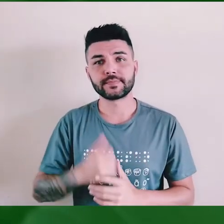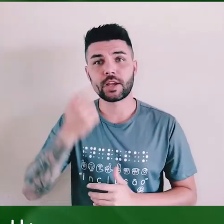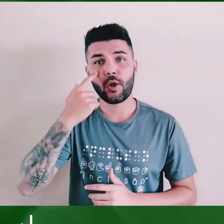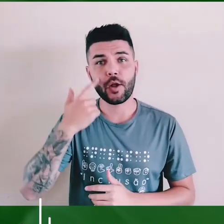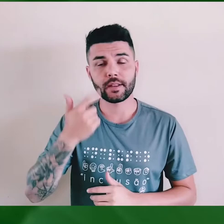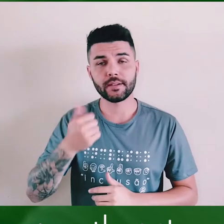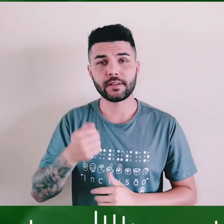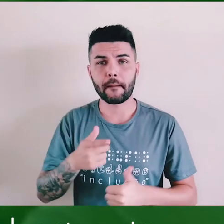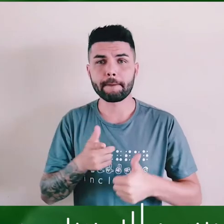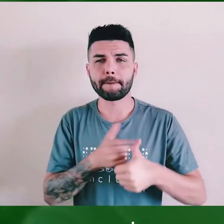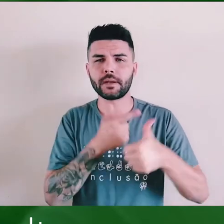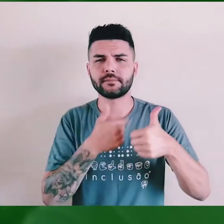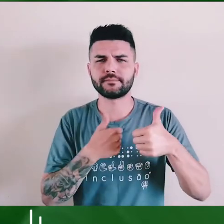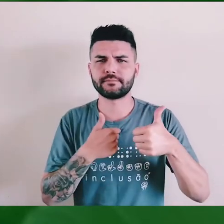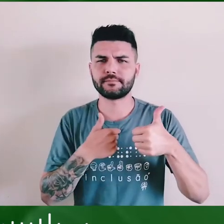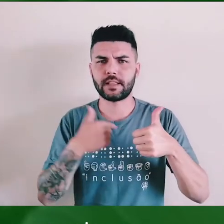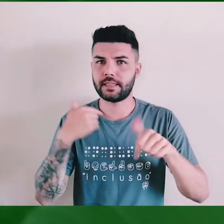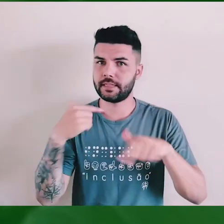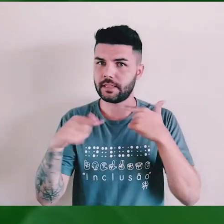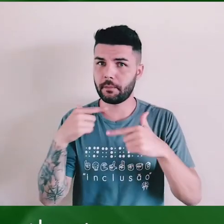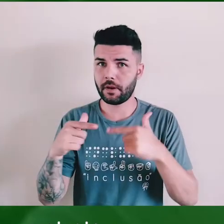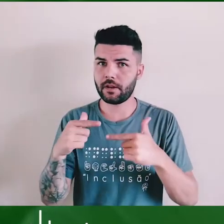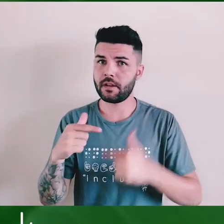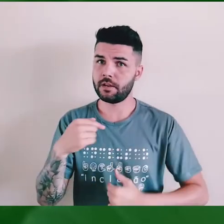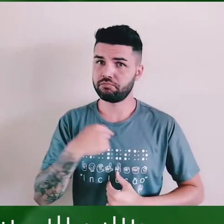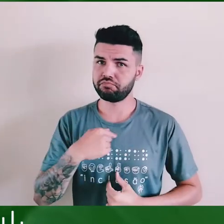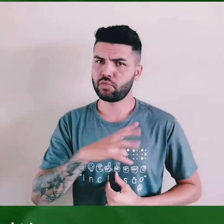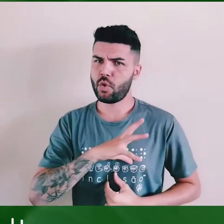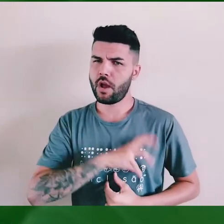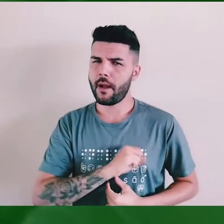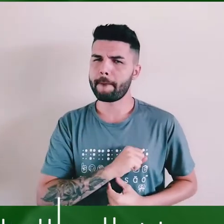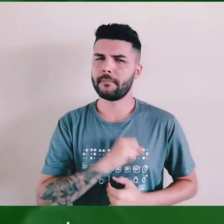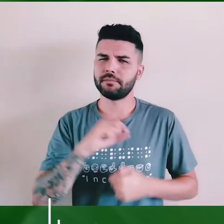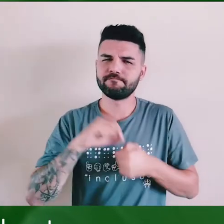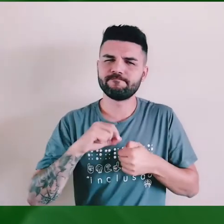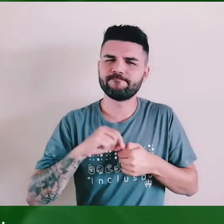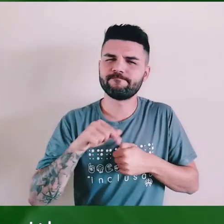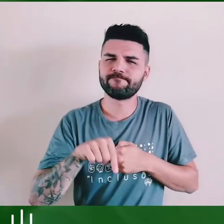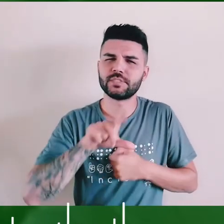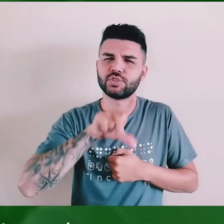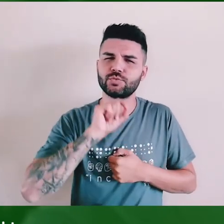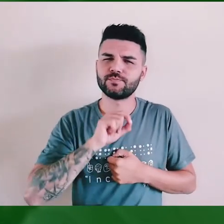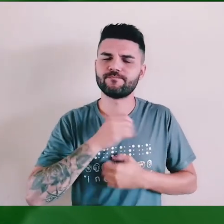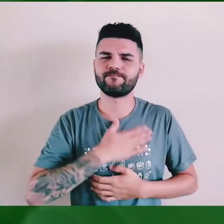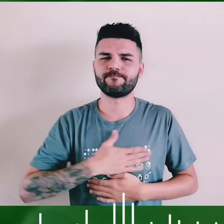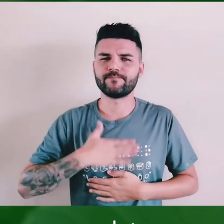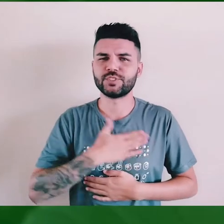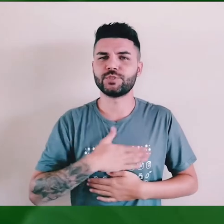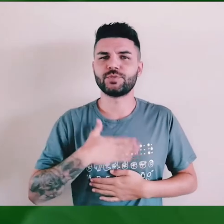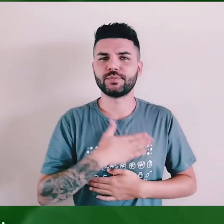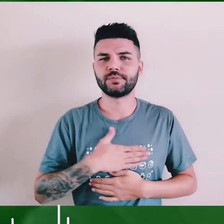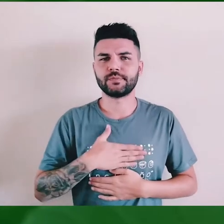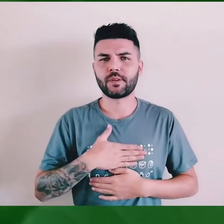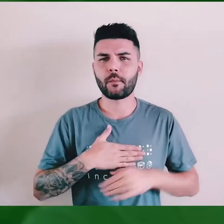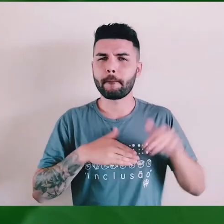é você fazer algo que ama, fazer algo que gosta é muito mais do que algo financeiro,